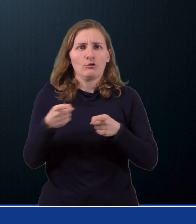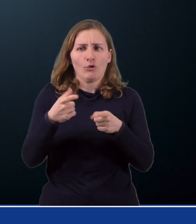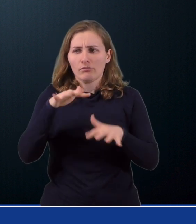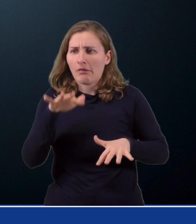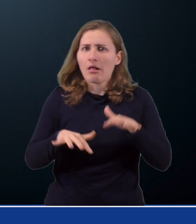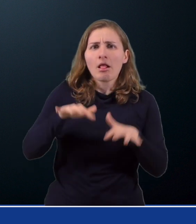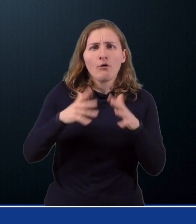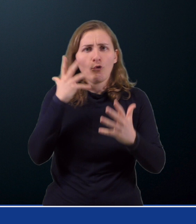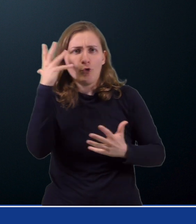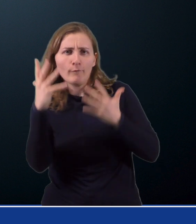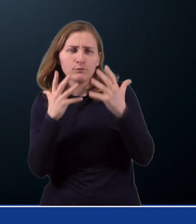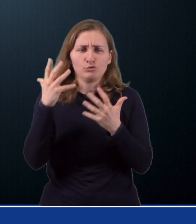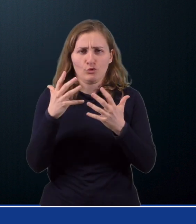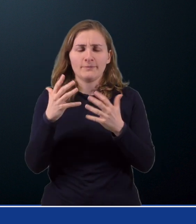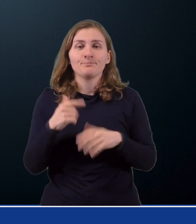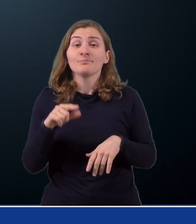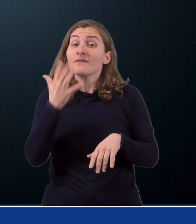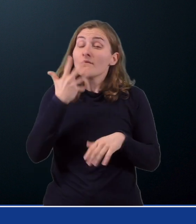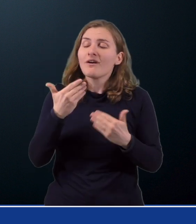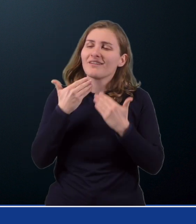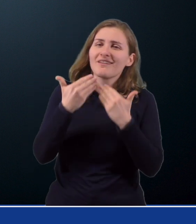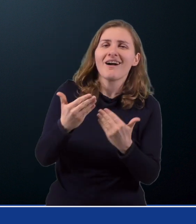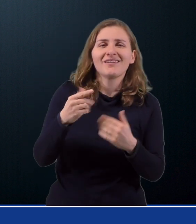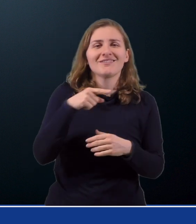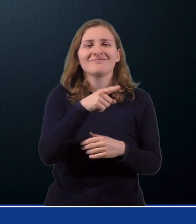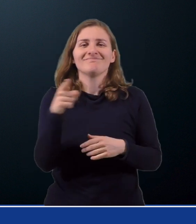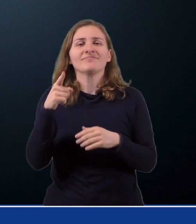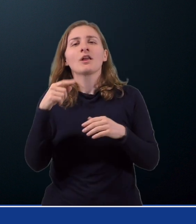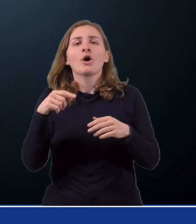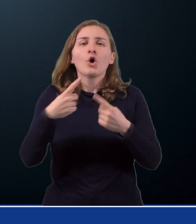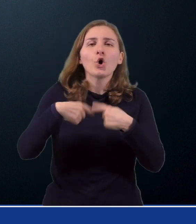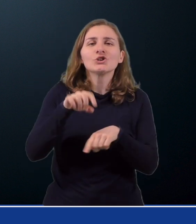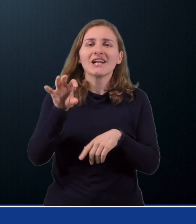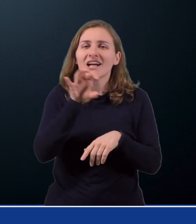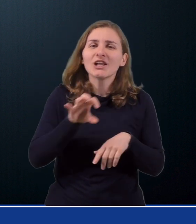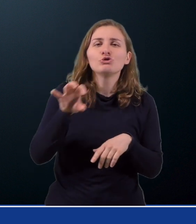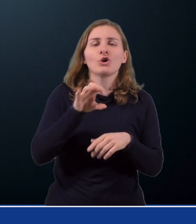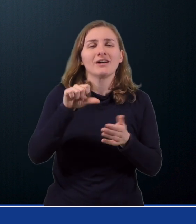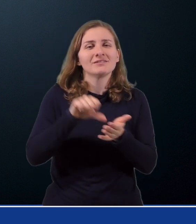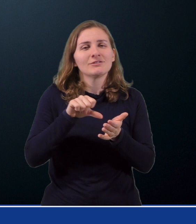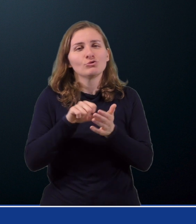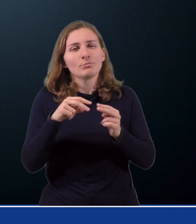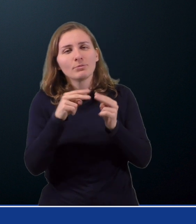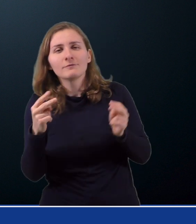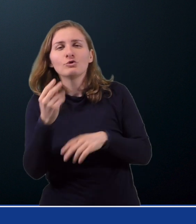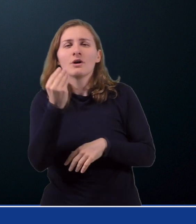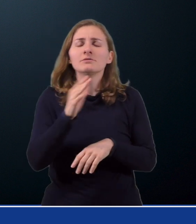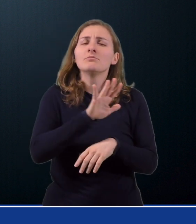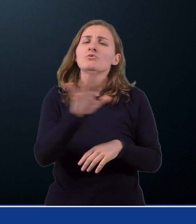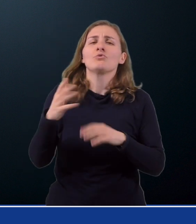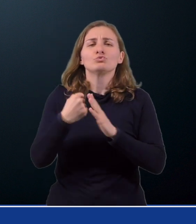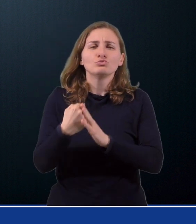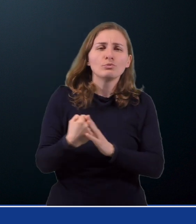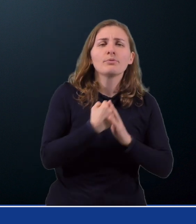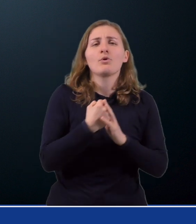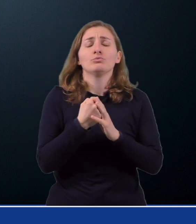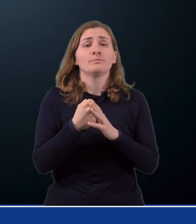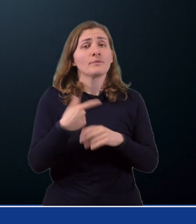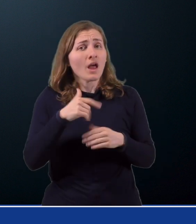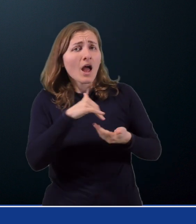in questo periodo di incertezza, ringrazia poi le sedi territoriali per il consueto supporto nonché